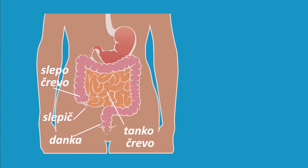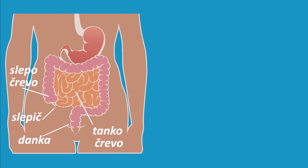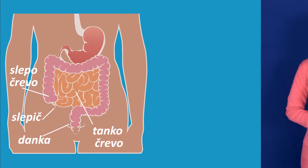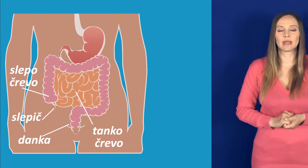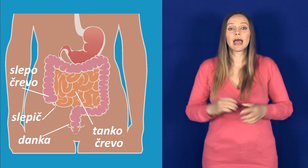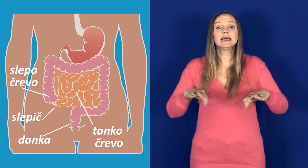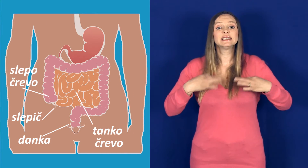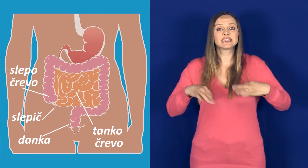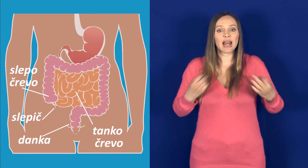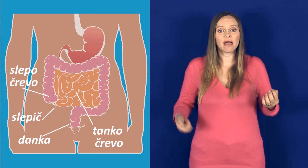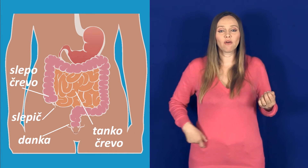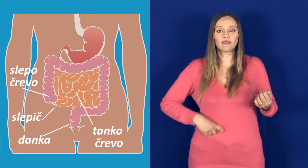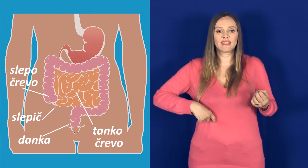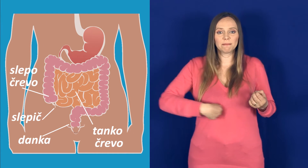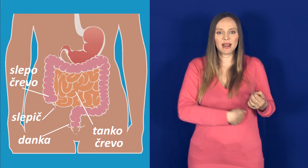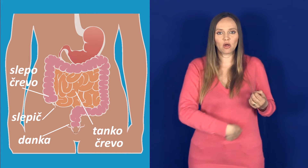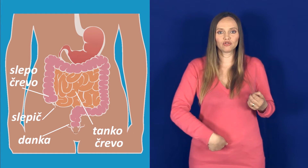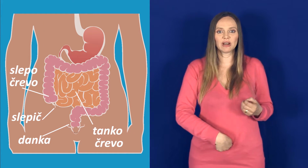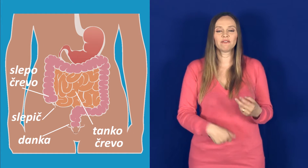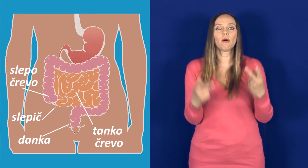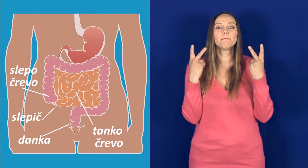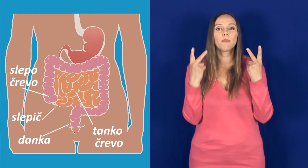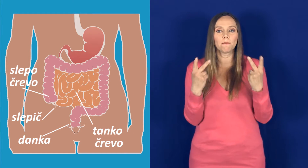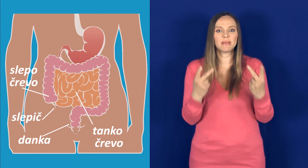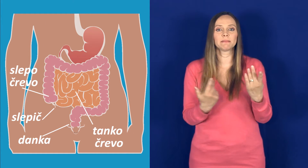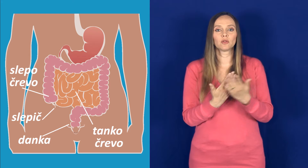Zdravo debelo črevo je pomembno za naše splošno počutje.